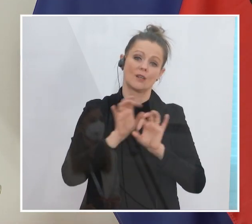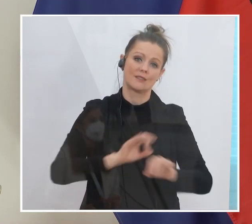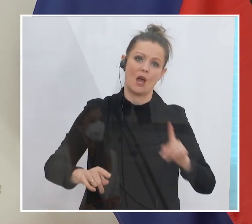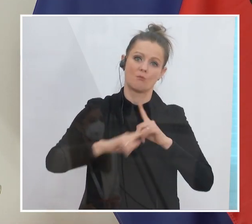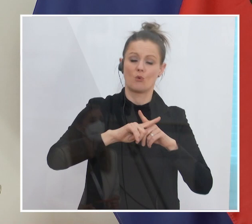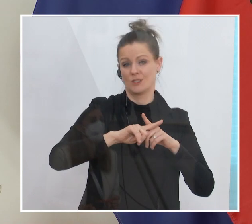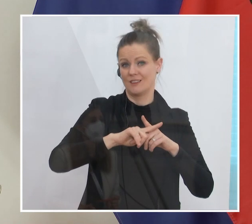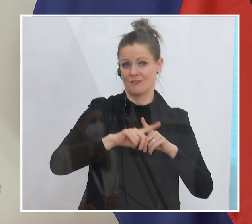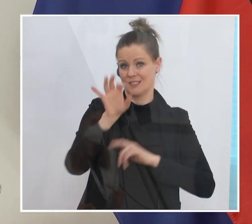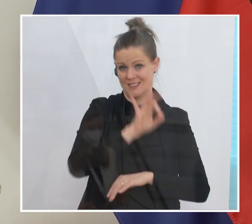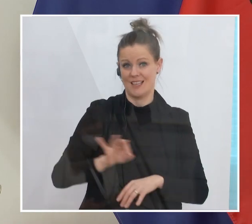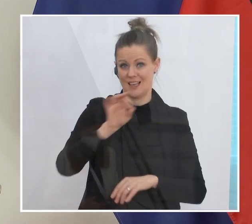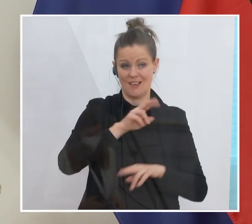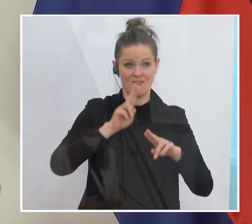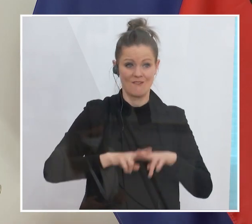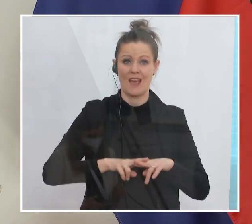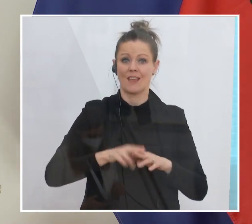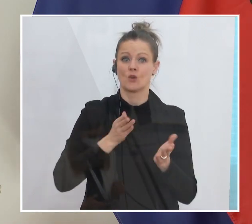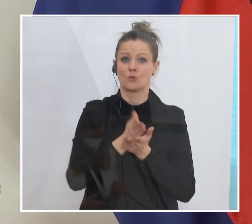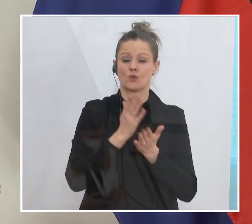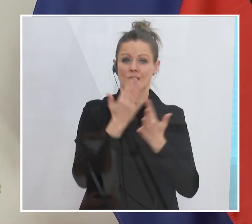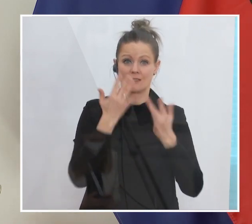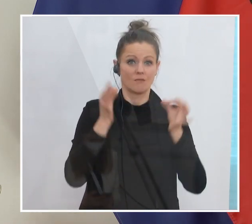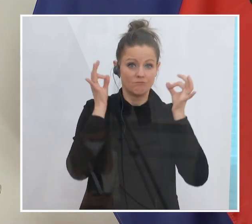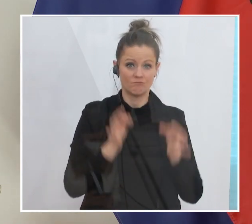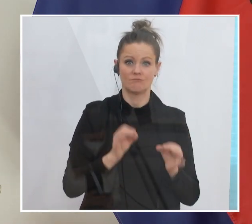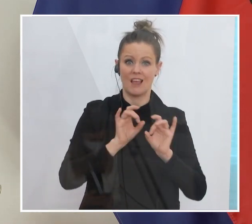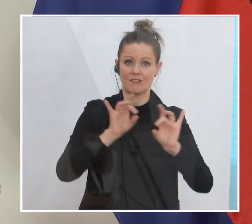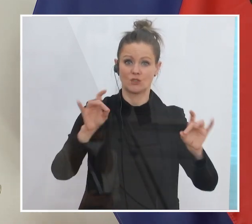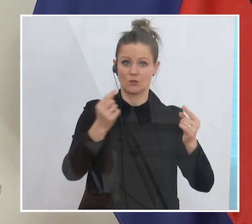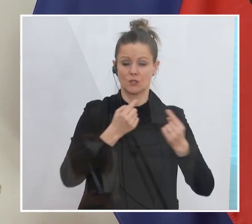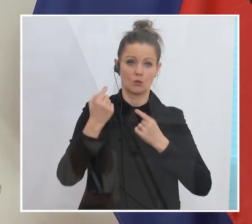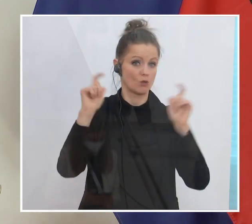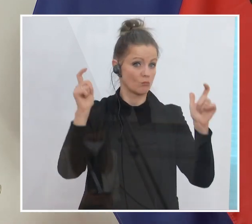dass es, wenn die Inzidenzzahlen passen, wenn das Infektionsgeschehen im Rahmen ist, durchaus auch